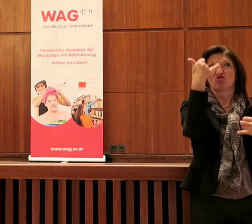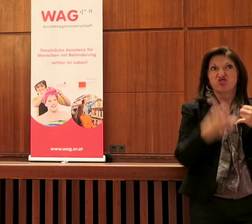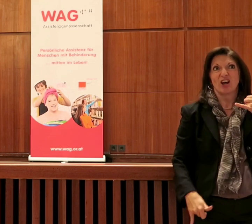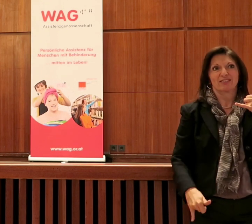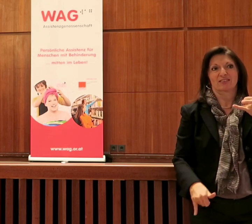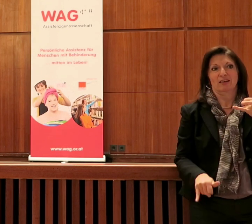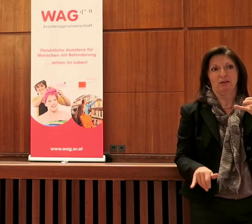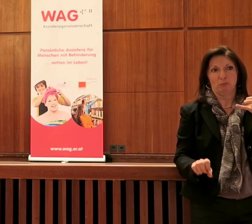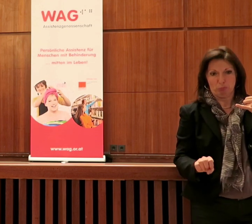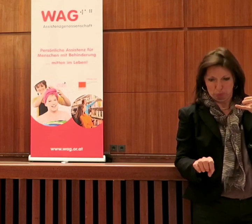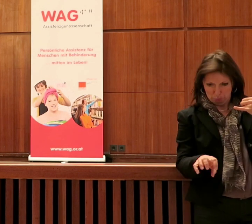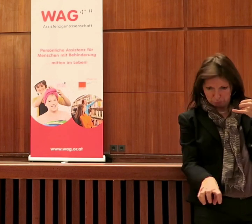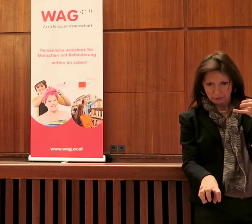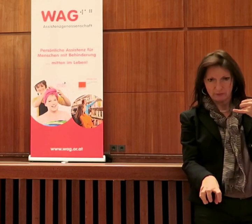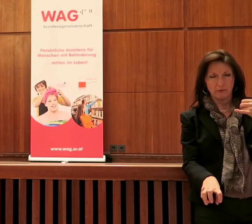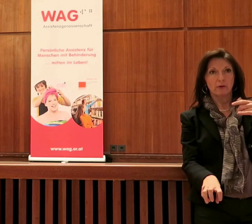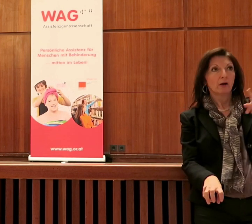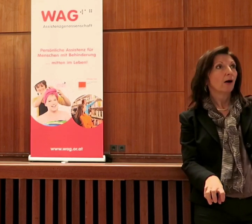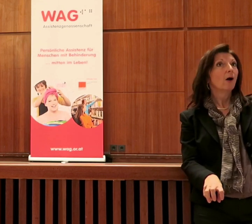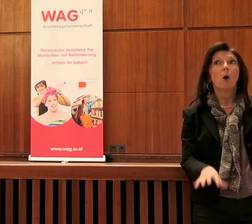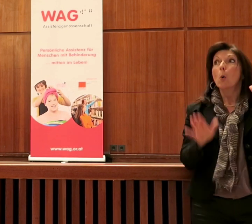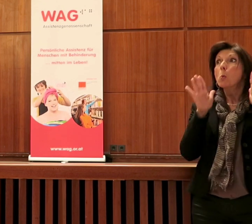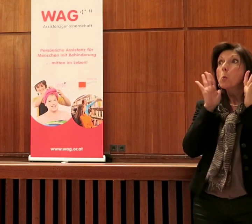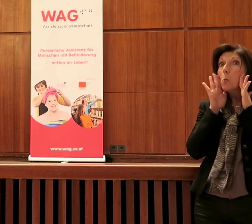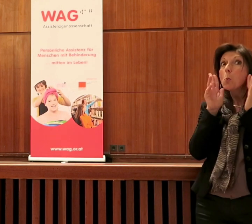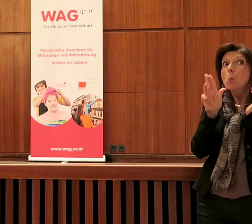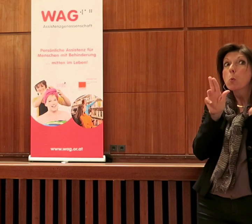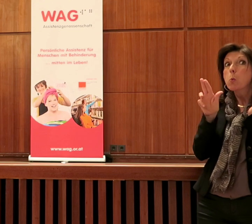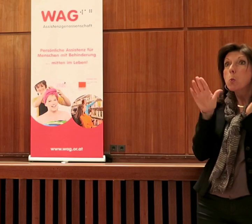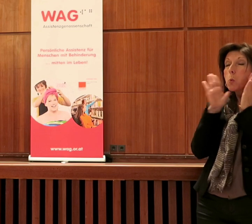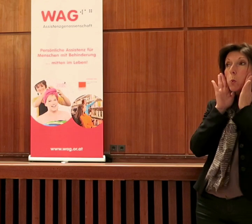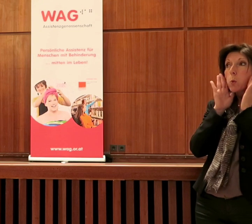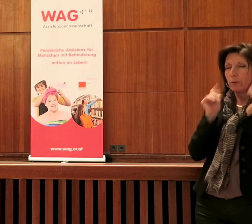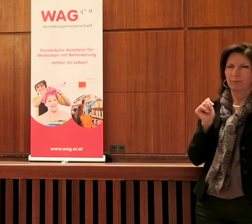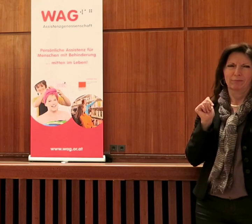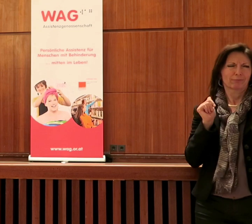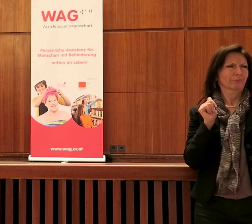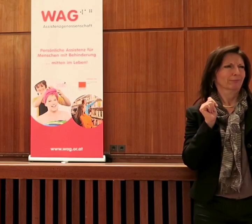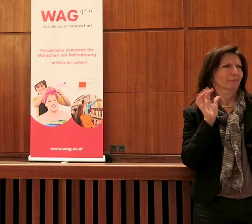Ein paar Meter weiter weg hört man: "Uhuhuh". Das sind so Momente, da wünscht man sich anstatt